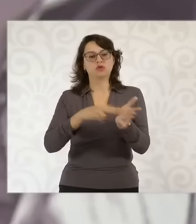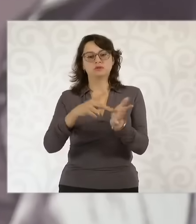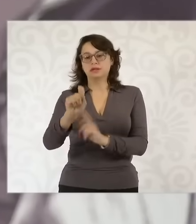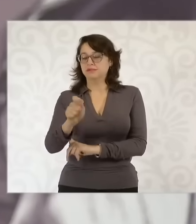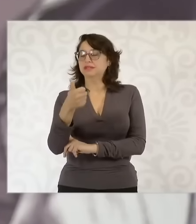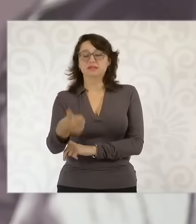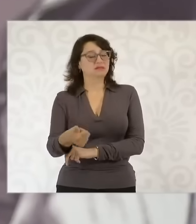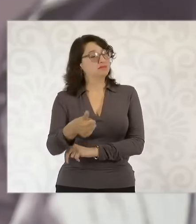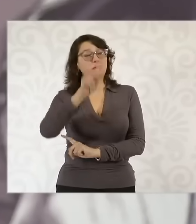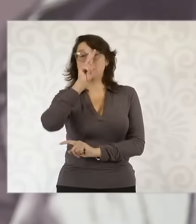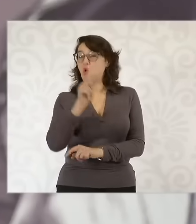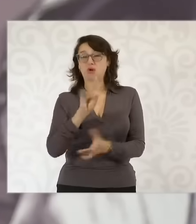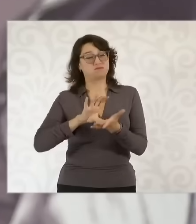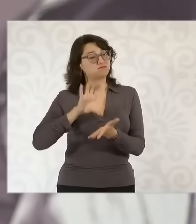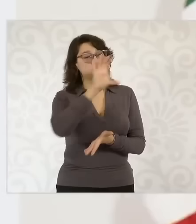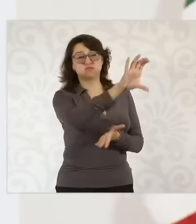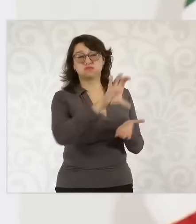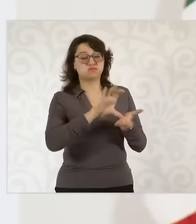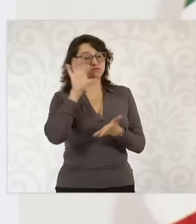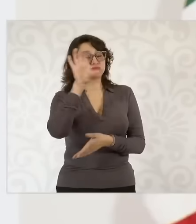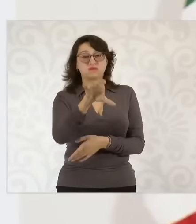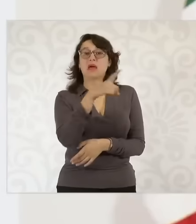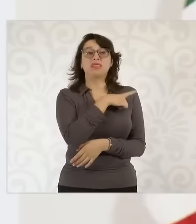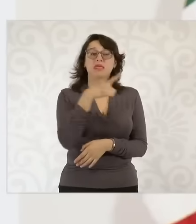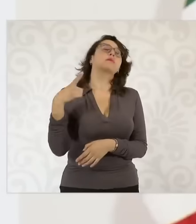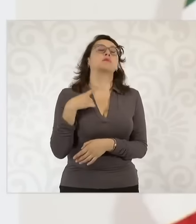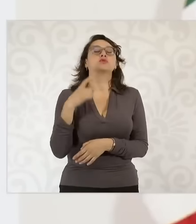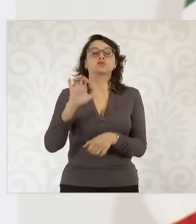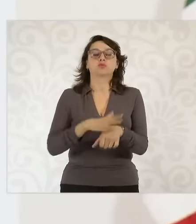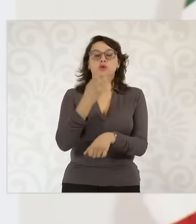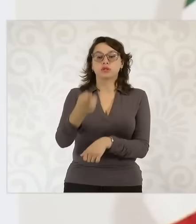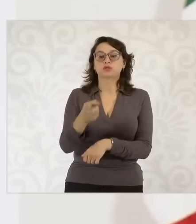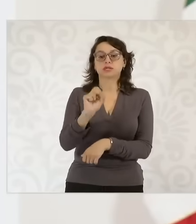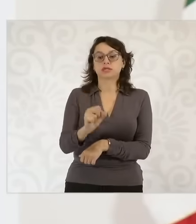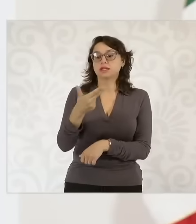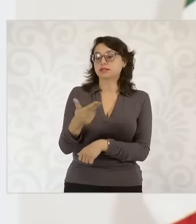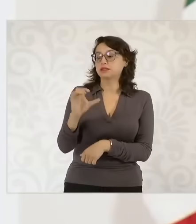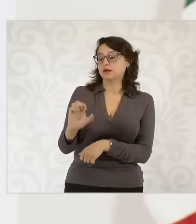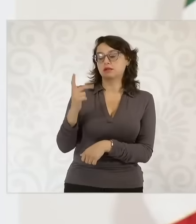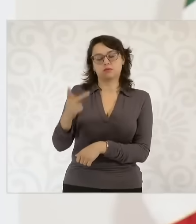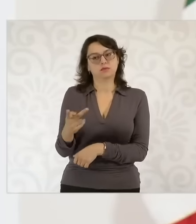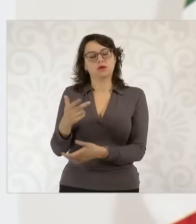el apoyo de de la Secretaría de Hacienda de manera decidida por instrucciones de la de la